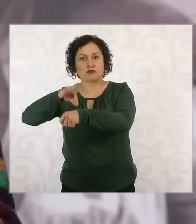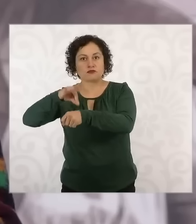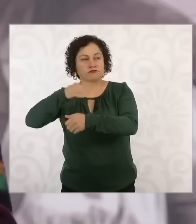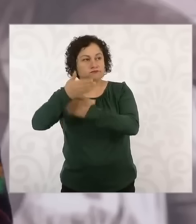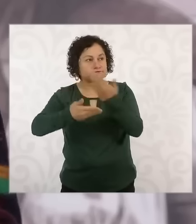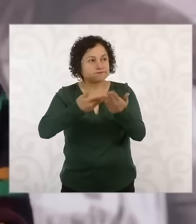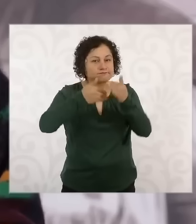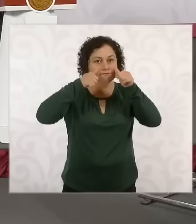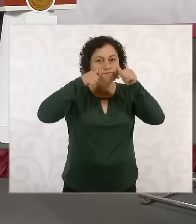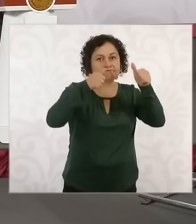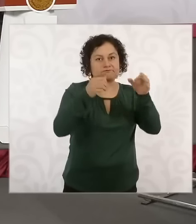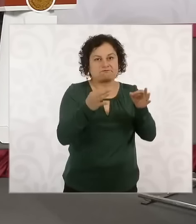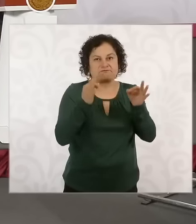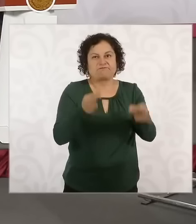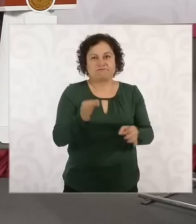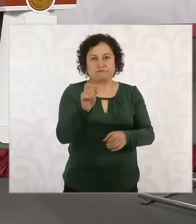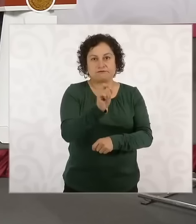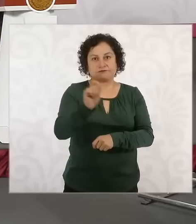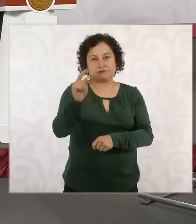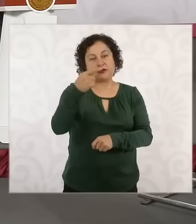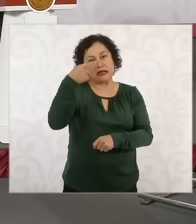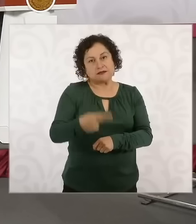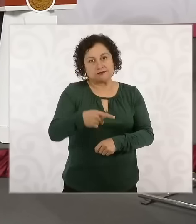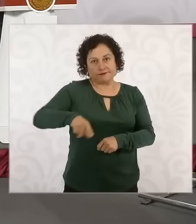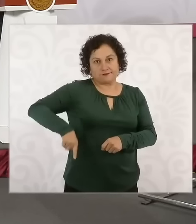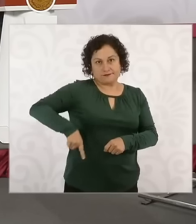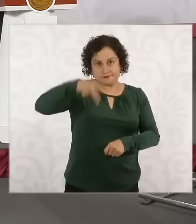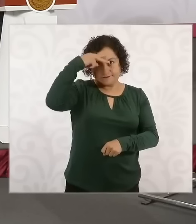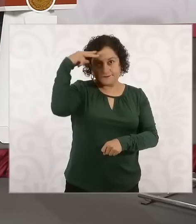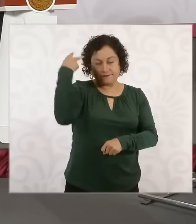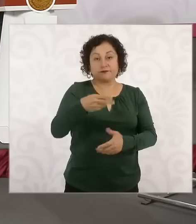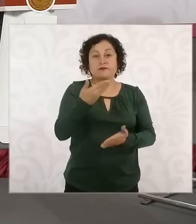Y con el permiso de la presidenta, le pasaría la palabra a la secretaria Ariatna Montiel para que